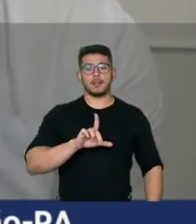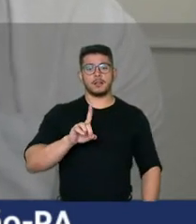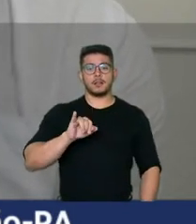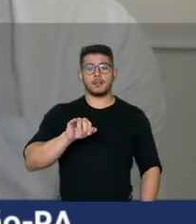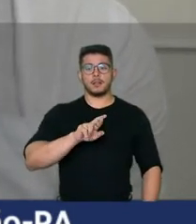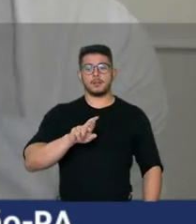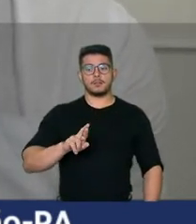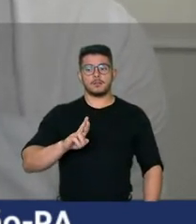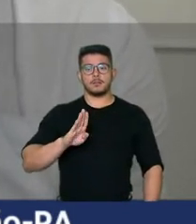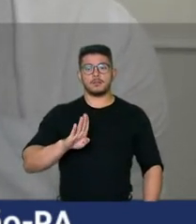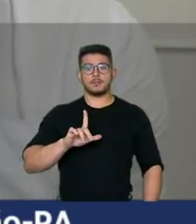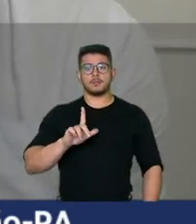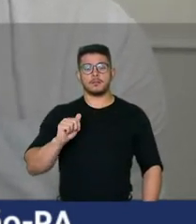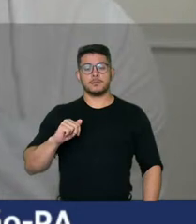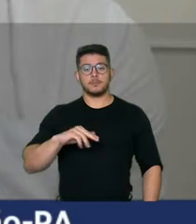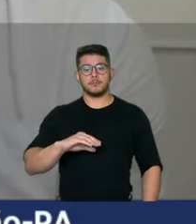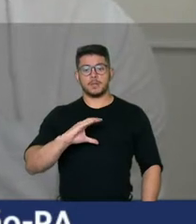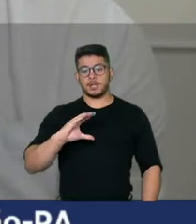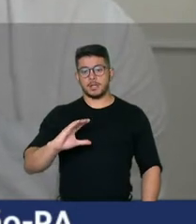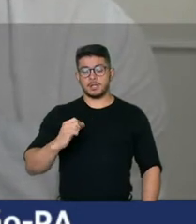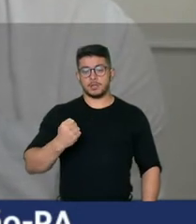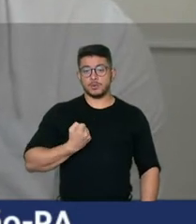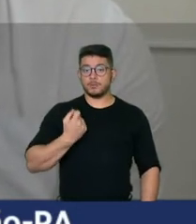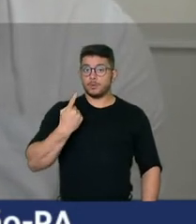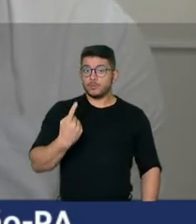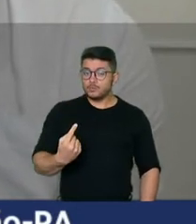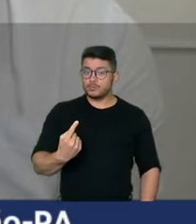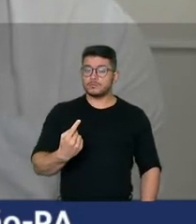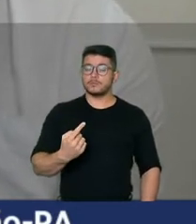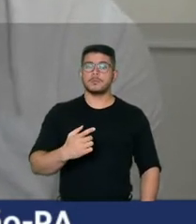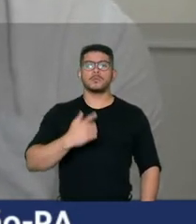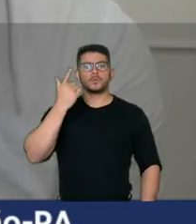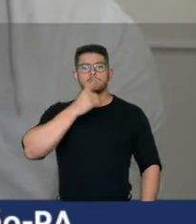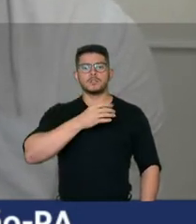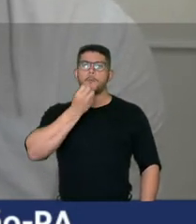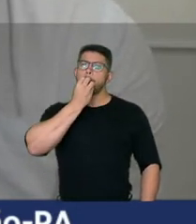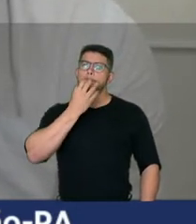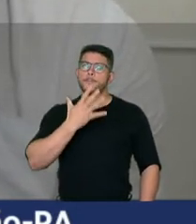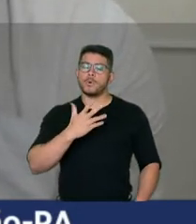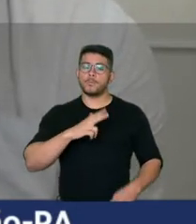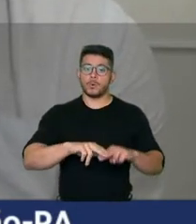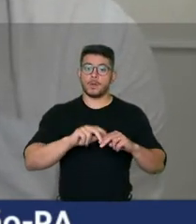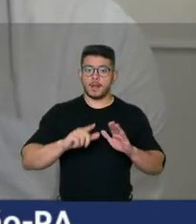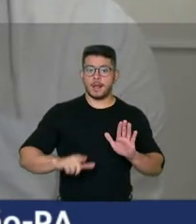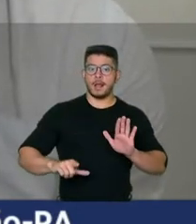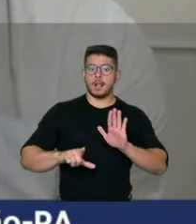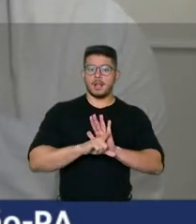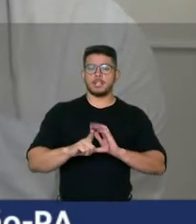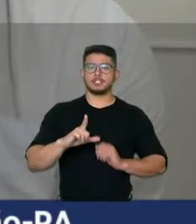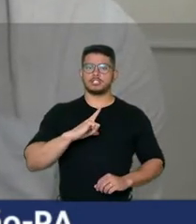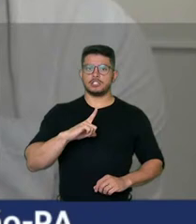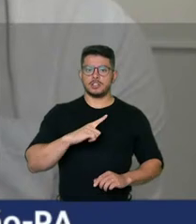LEI ALDIR BLANC N° 1. GARANTIU A APLICABILIDADE A FINALIDADE DA LEI, FUNCIONOU DE FORMA BASTANTE EFICIENTE UMA LEI QUE APRESENTOU INÚMEROS RESULTADOS POSITIVOS